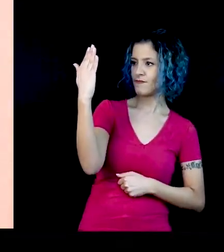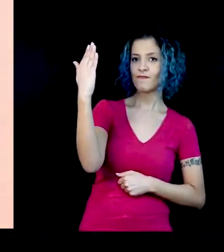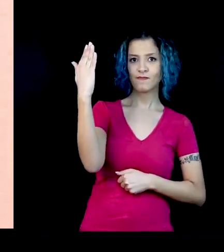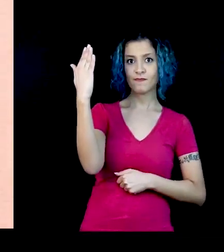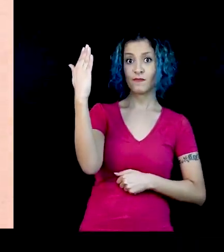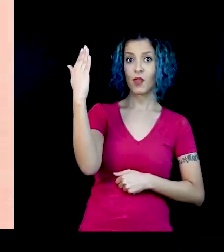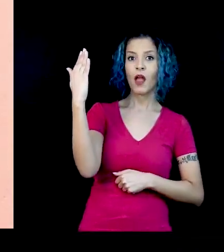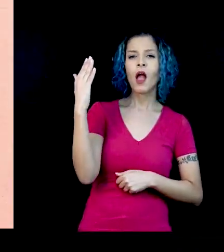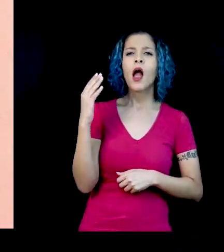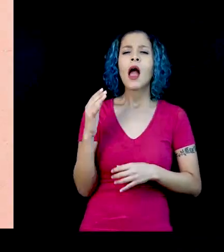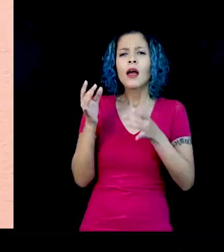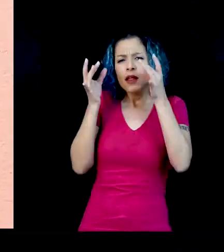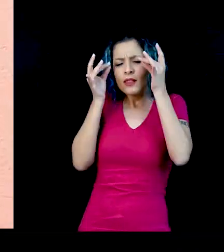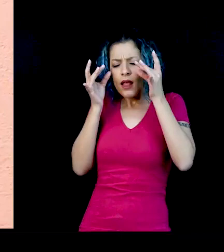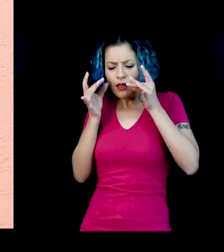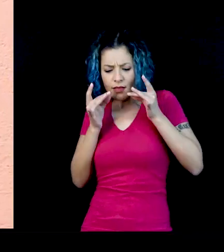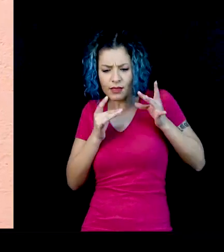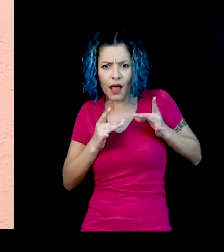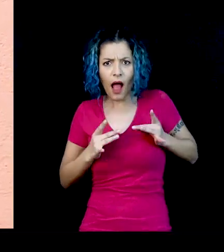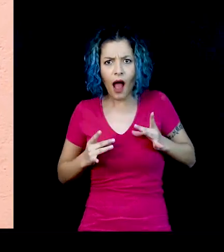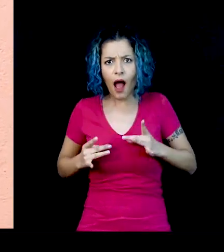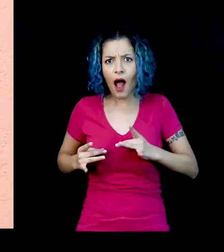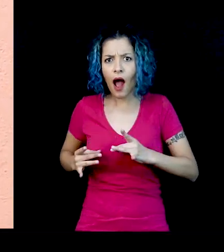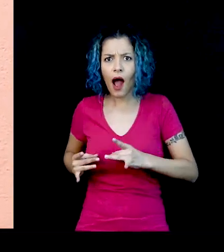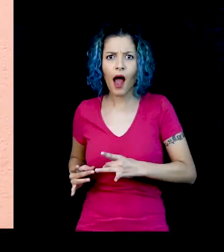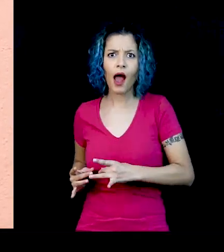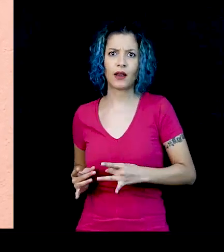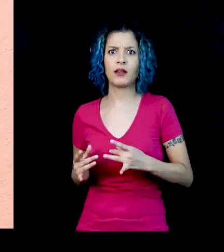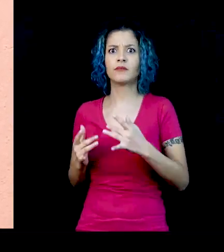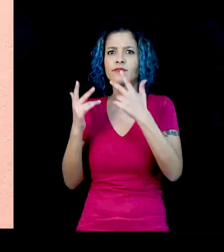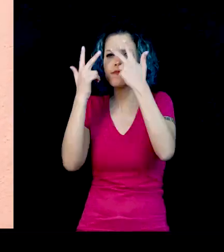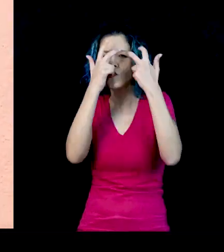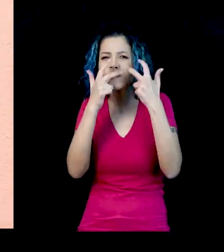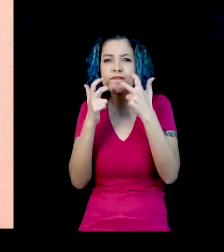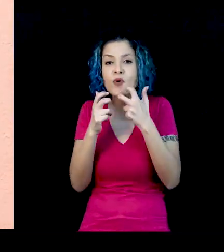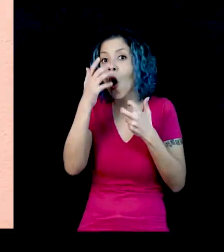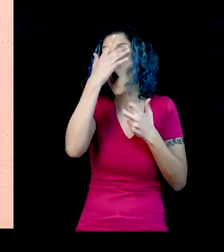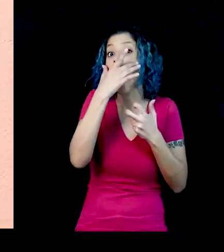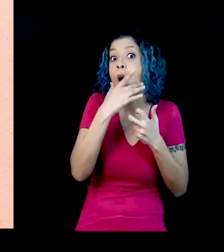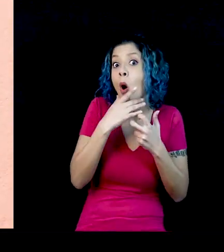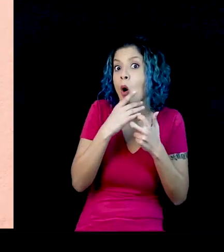e observar cada detalhe do seu rosto –